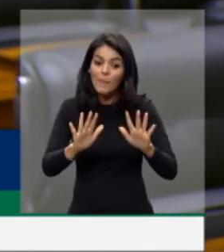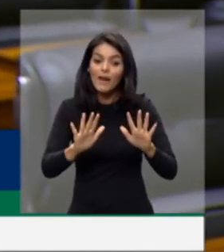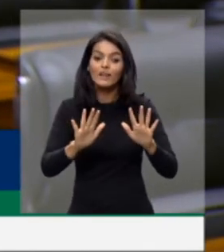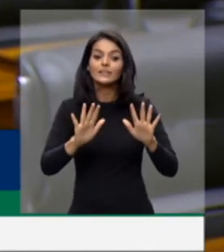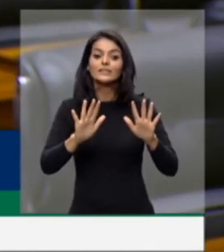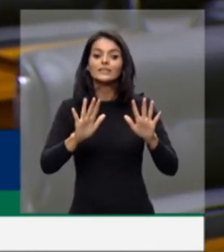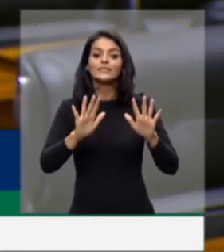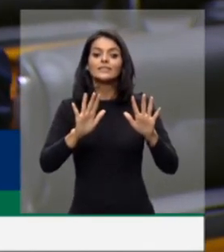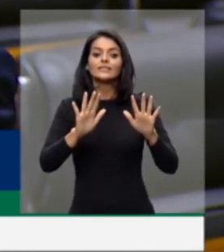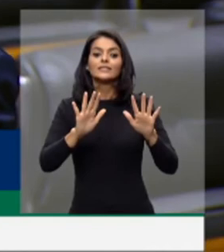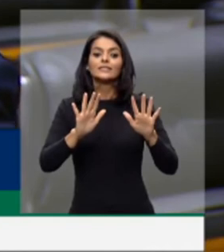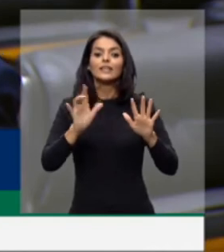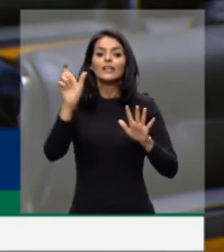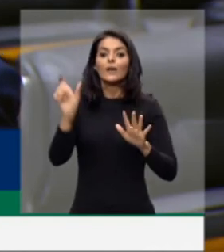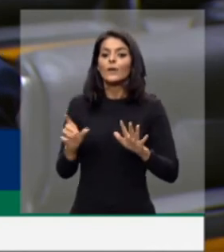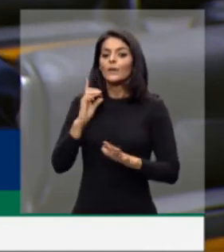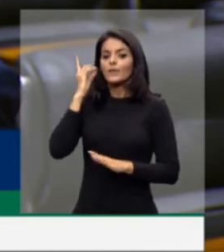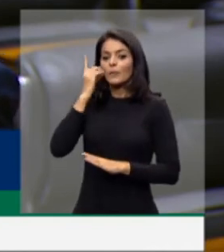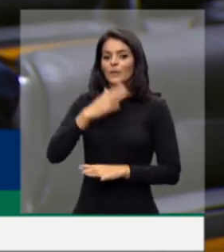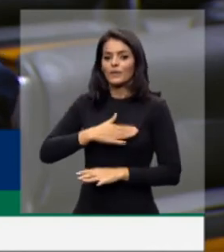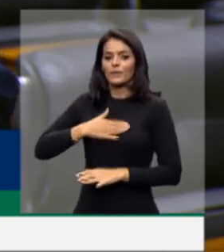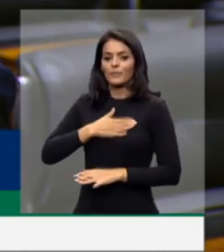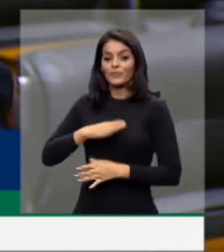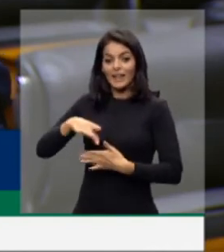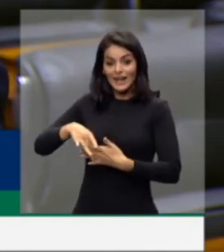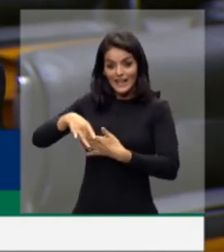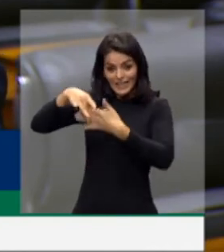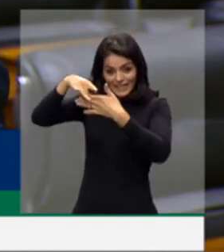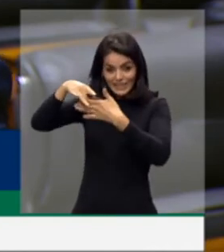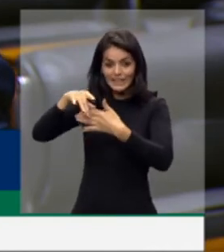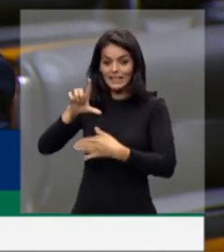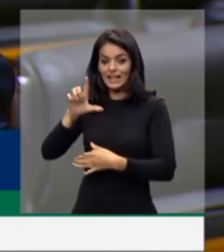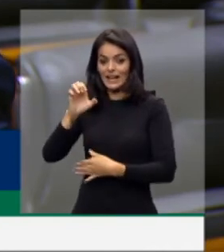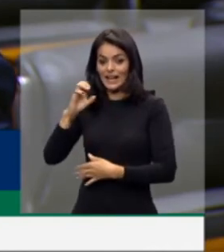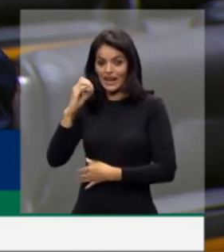REPRESENTANDO AQUI O PARTIDO, REJEITO O REQUERIMENTO VOTA NÃO, APESAR DO MEU POSICIONAMENTO SER SIM E